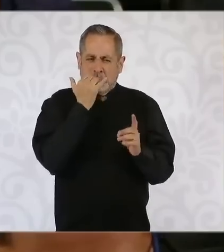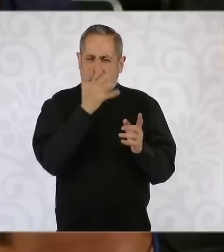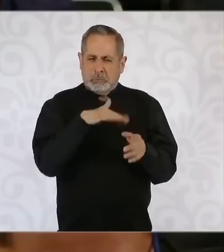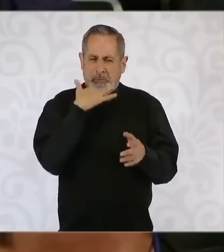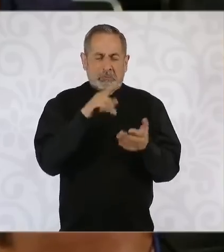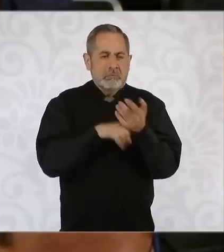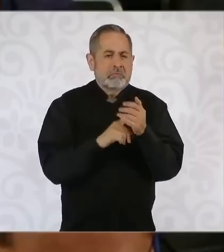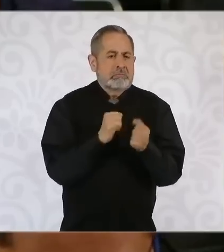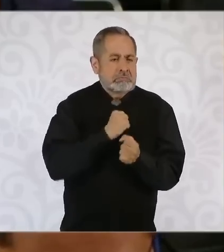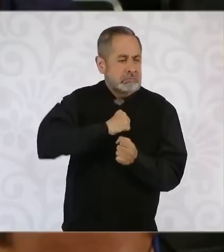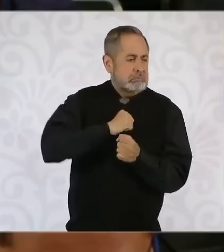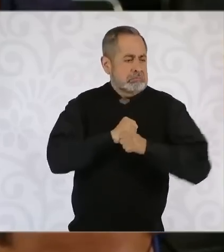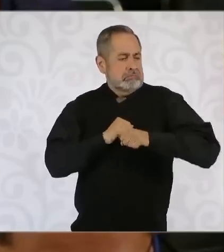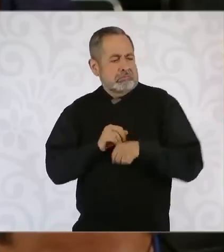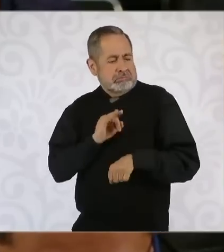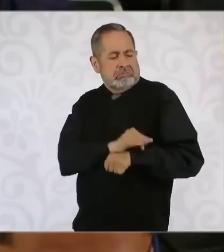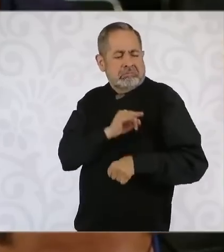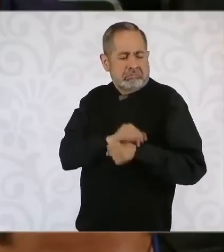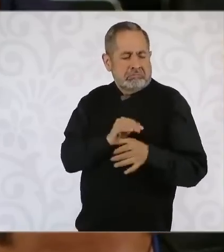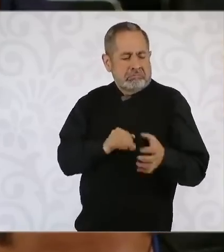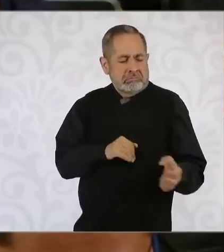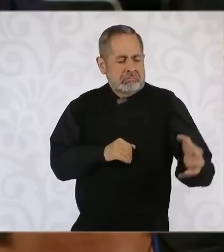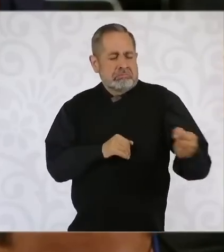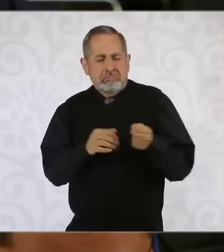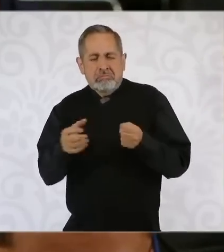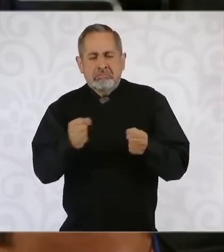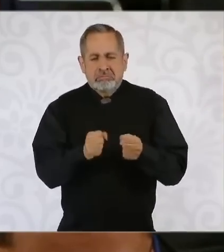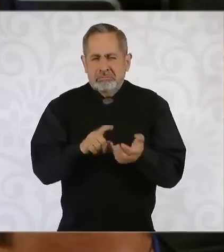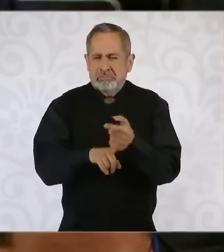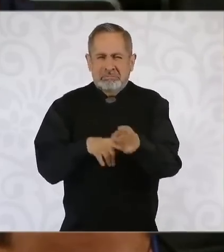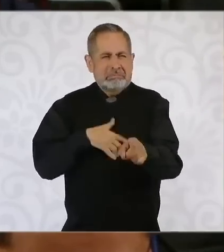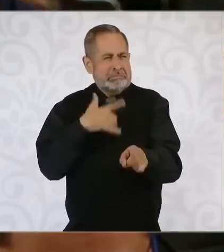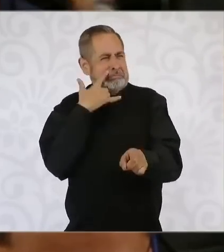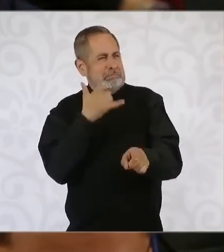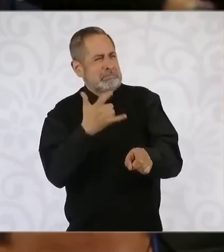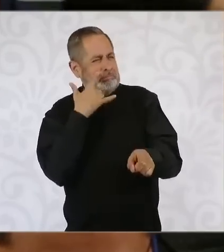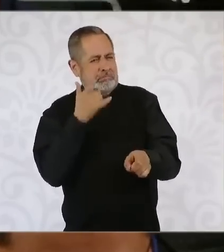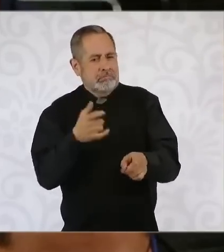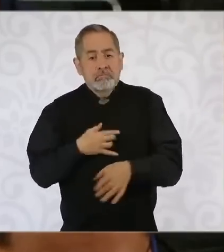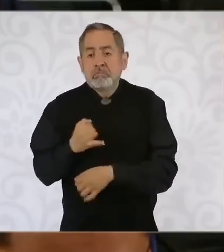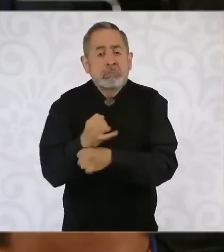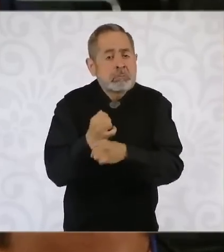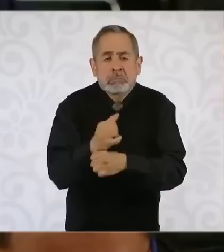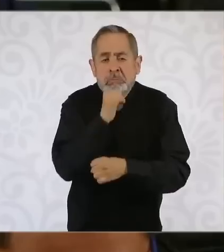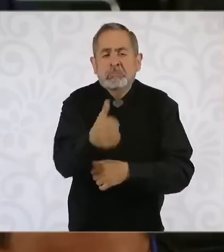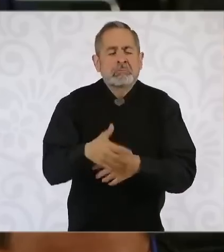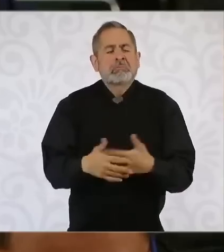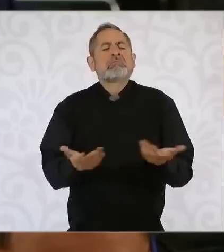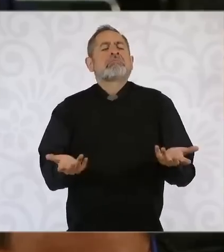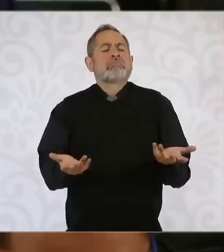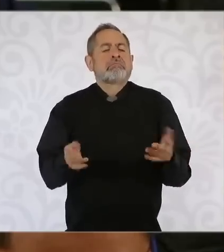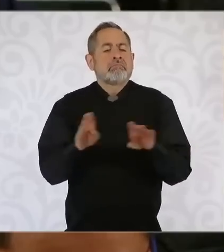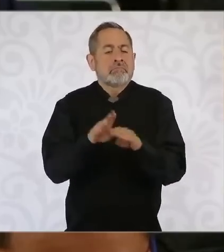de influencias eh cosas raras ahí que no están investigadas con la con la traída al Estado de